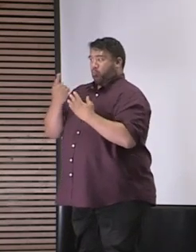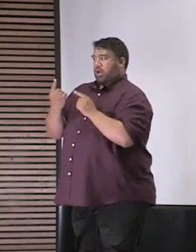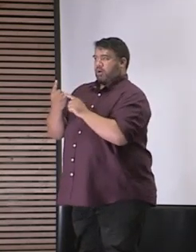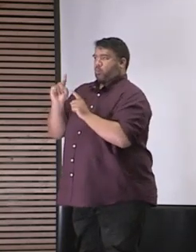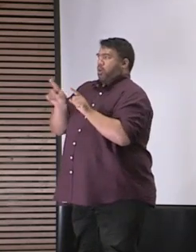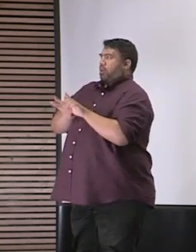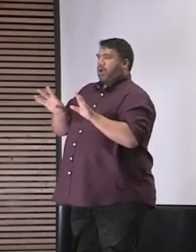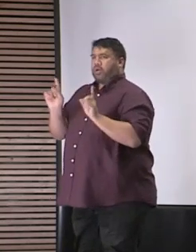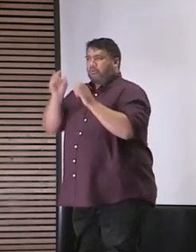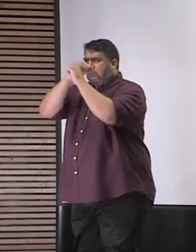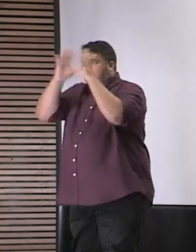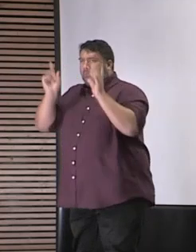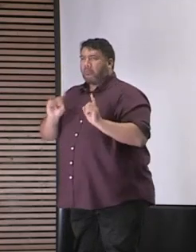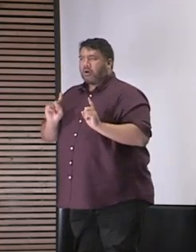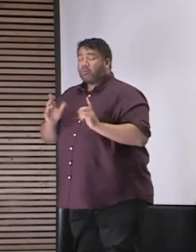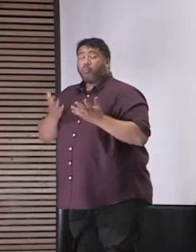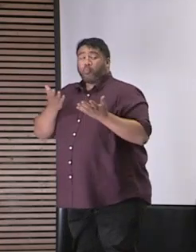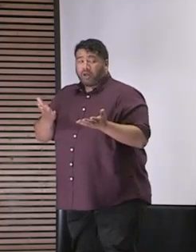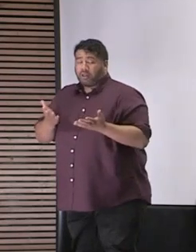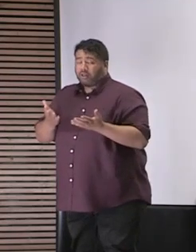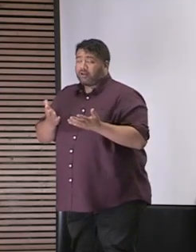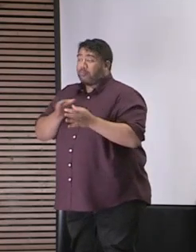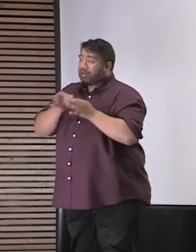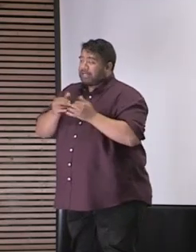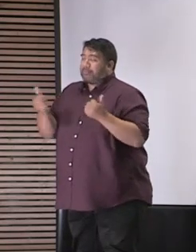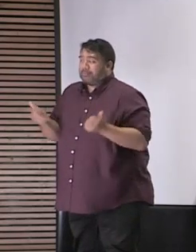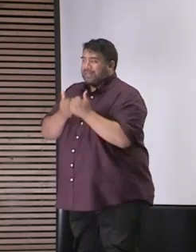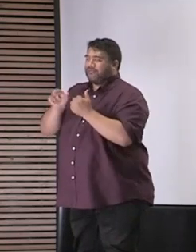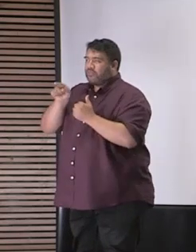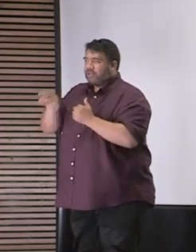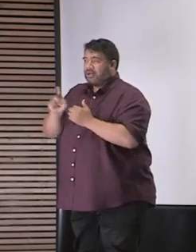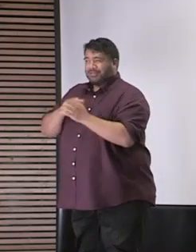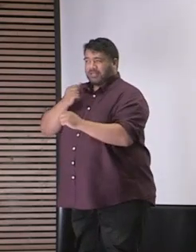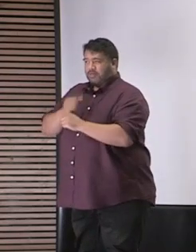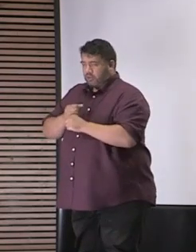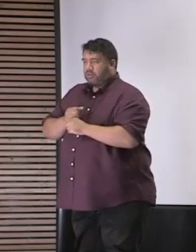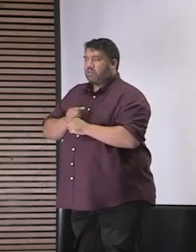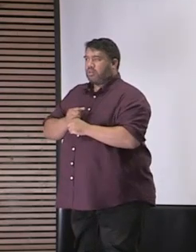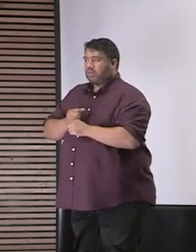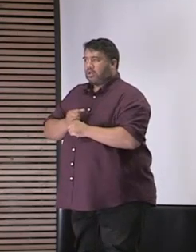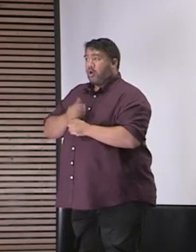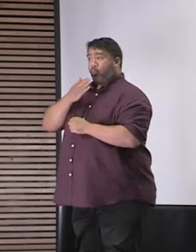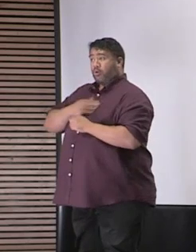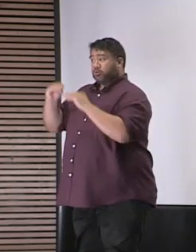Lo siento, no lo hago. ¿Qué significa el día 1